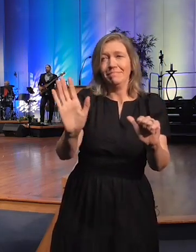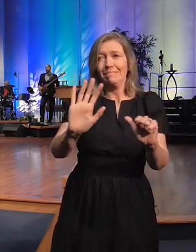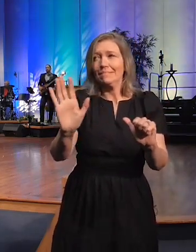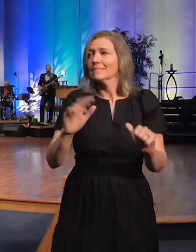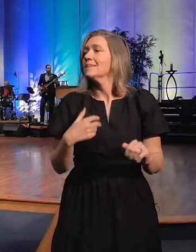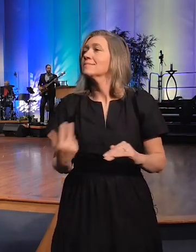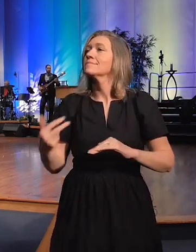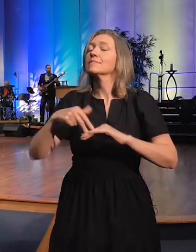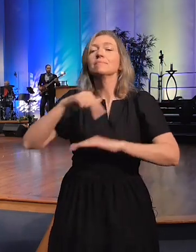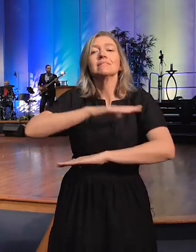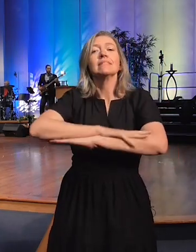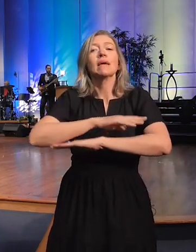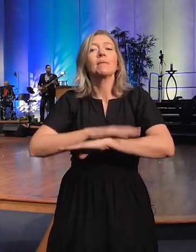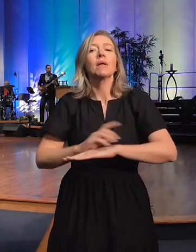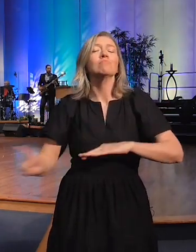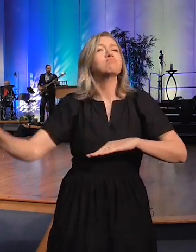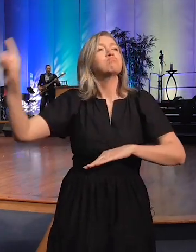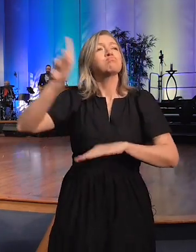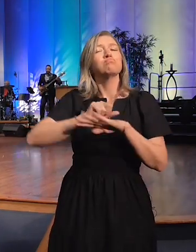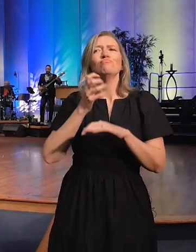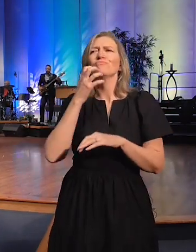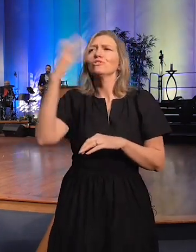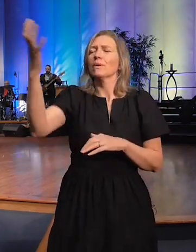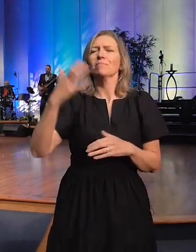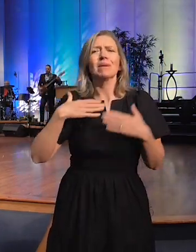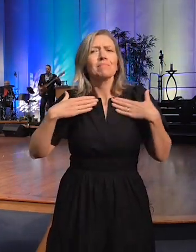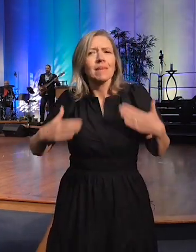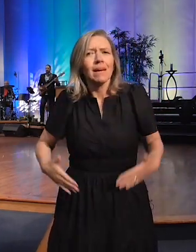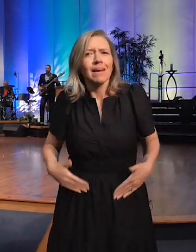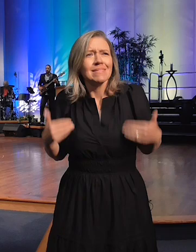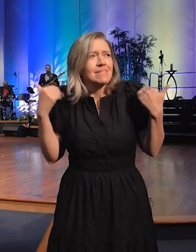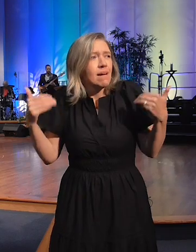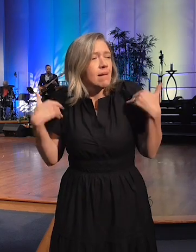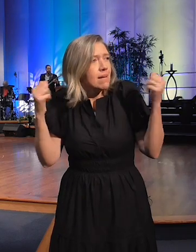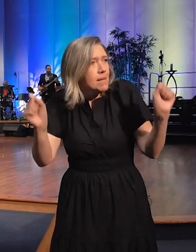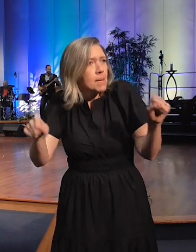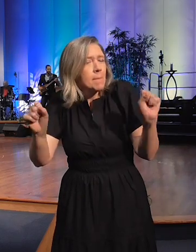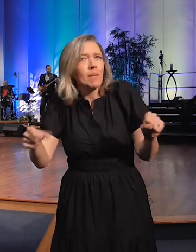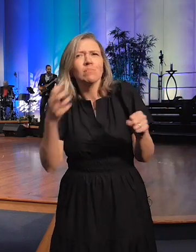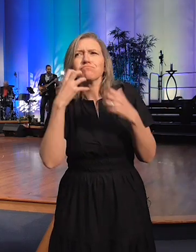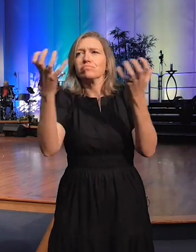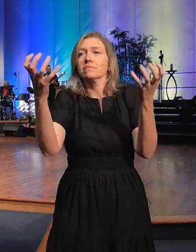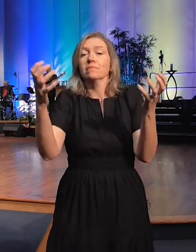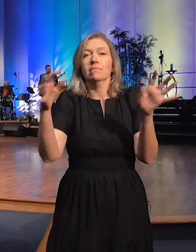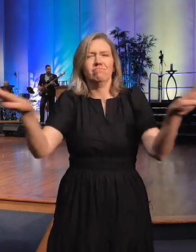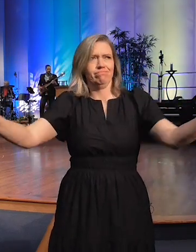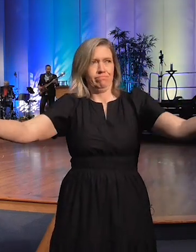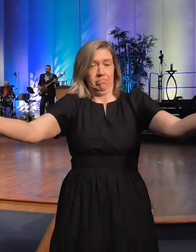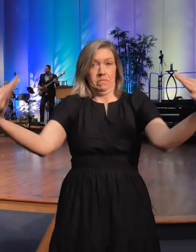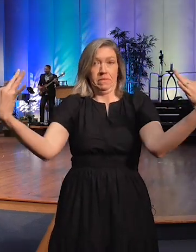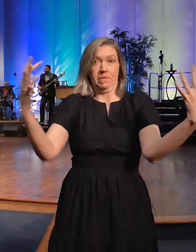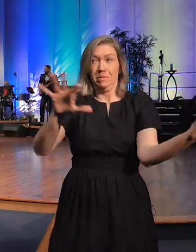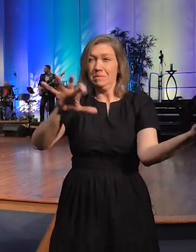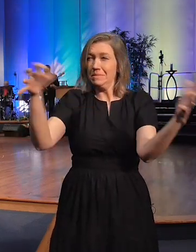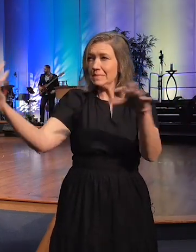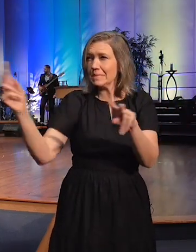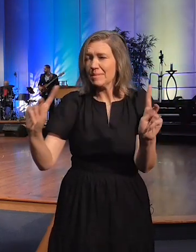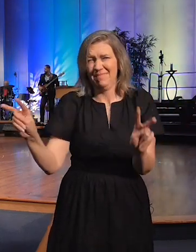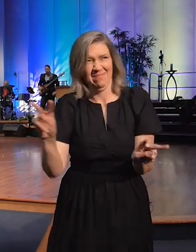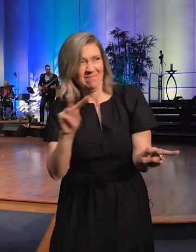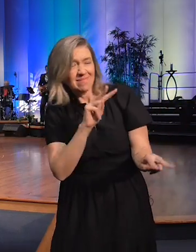la mesa grité mi cuerpo es joven y capaz si eso no comienza bien alguien gritó, sal